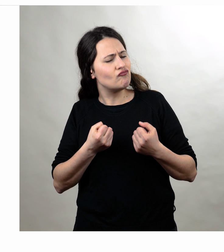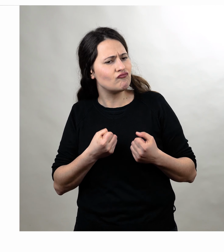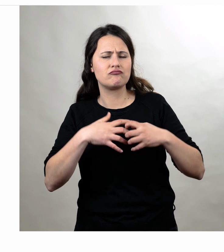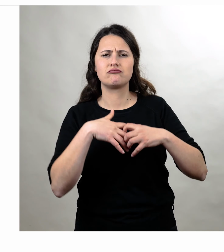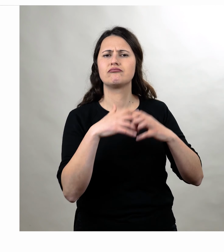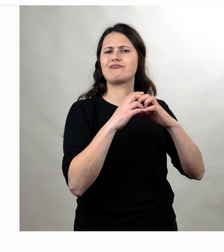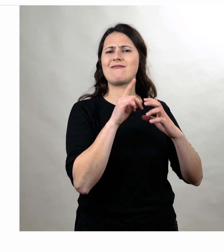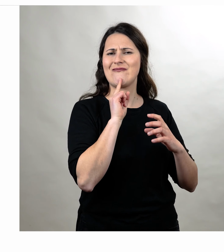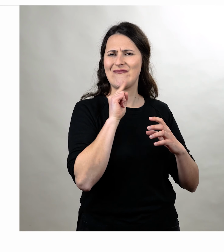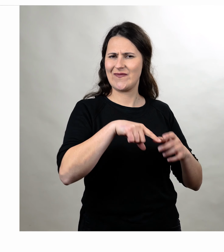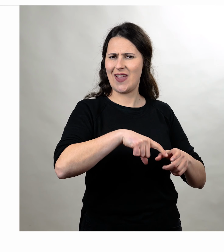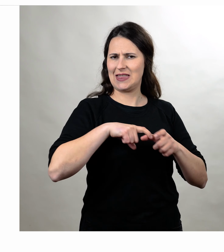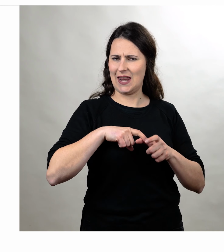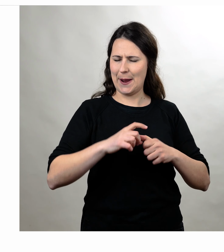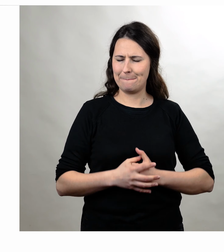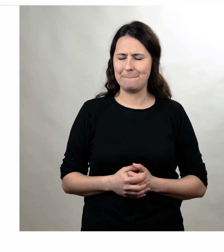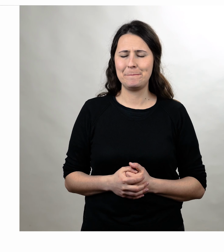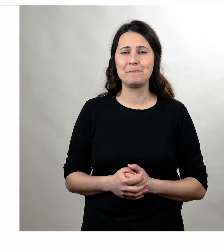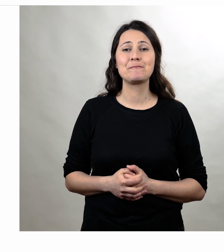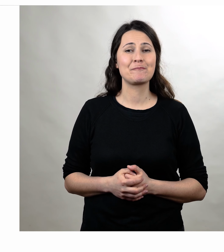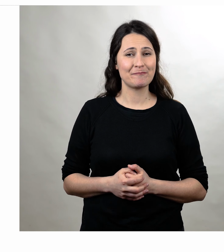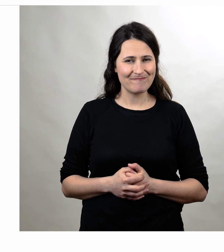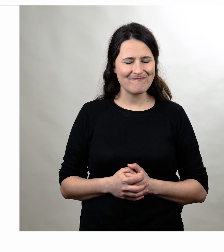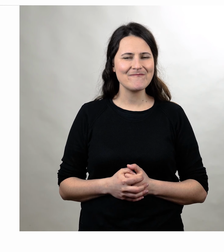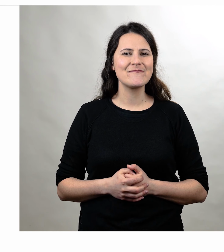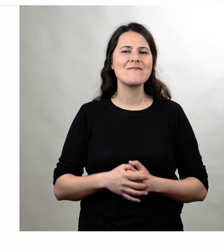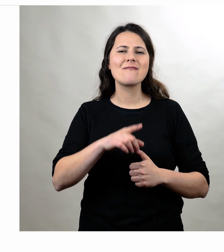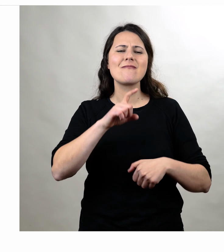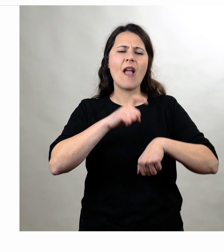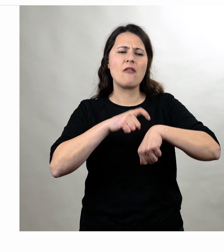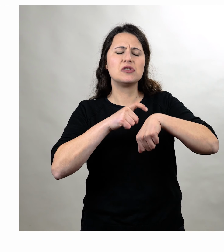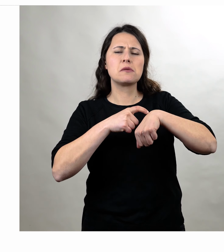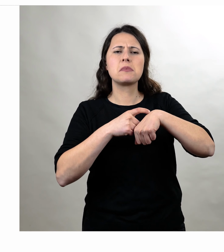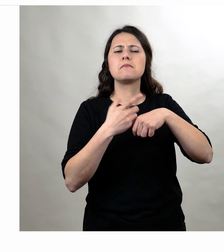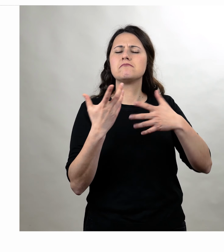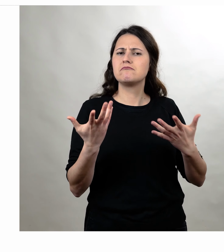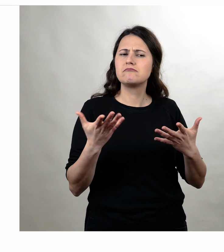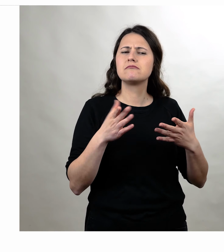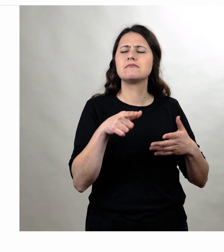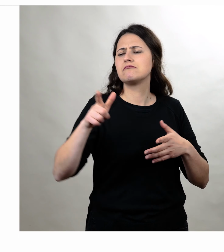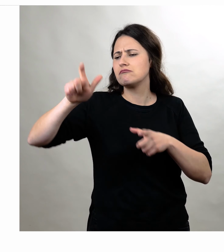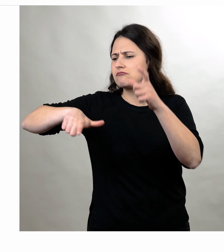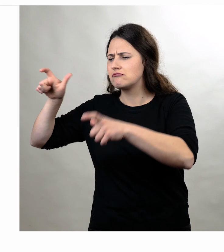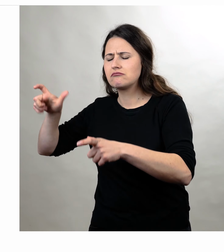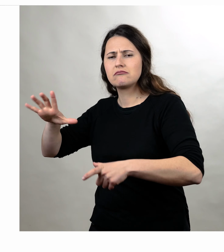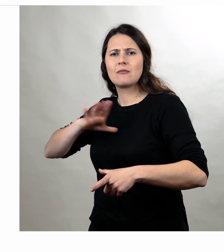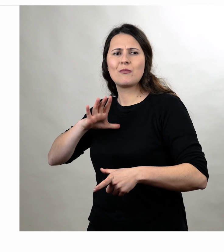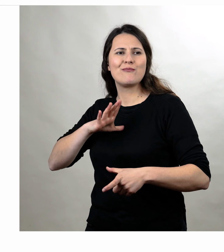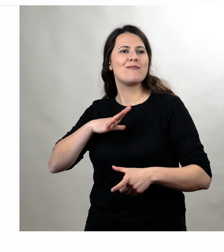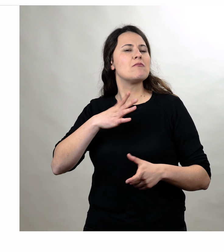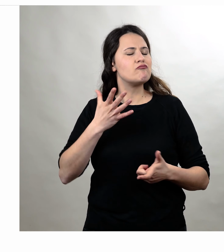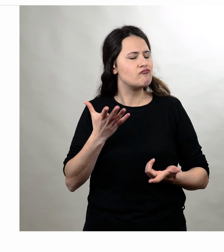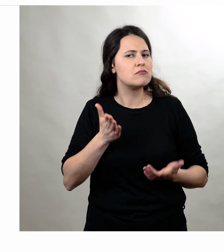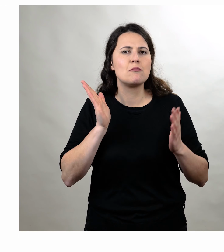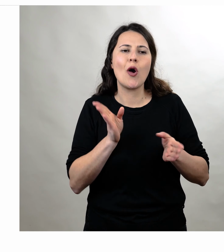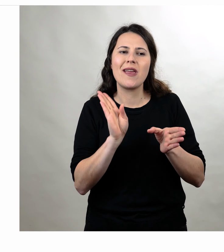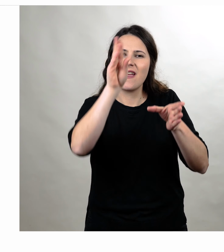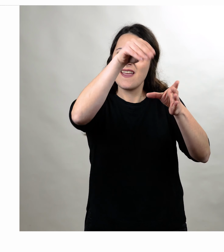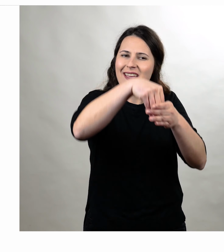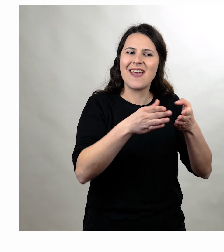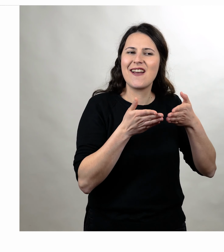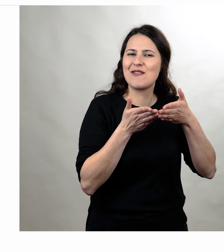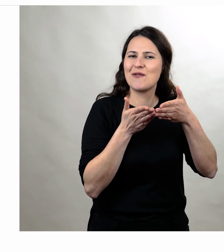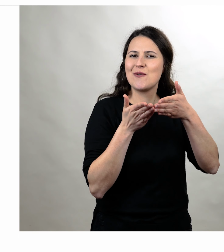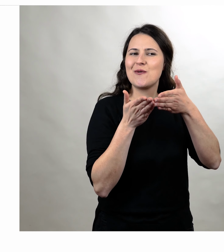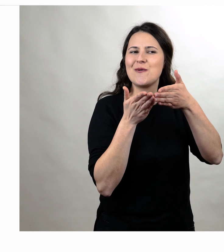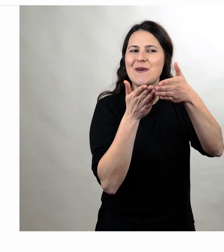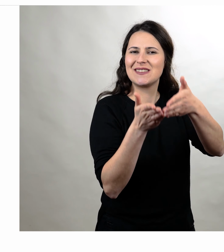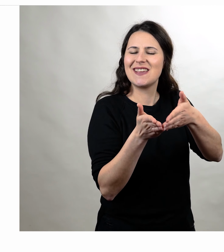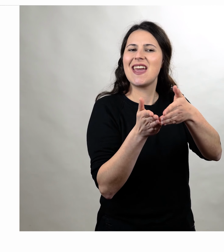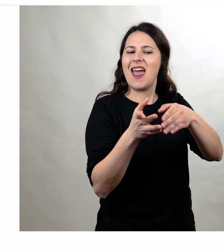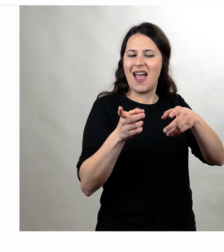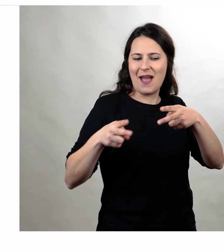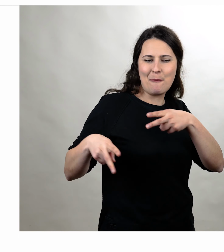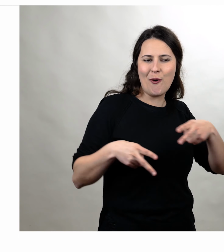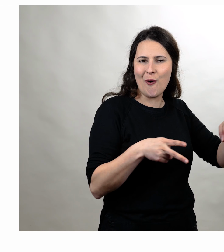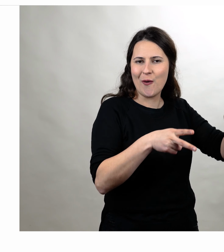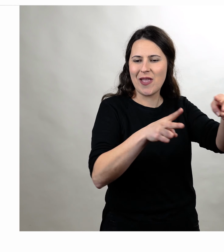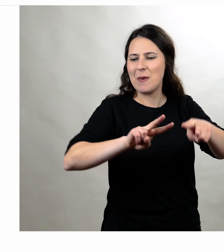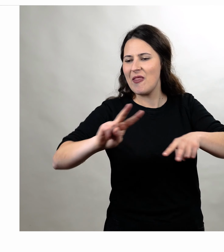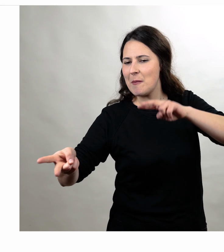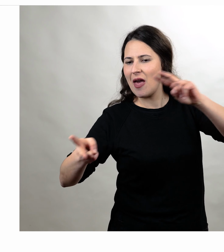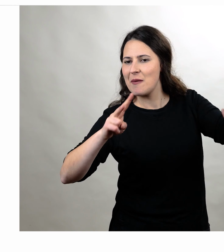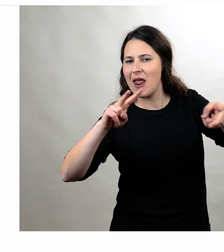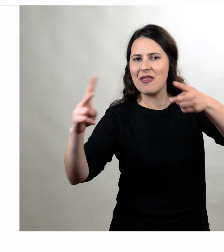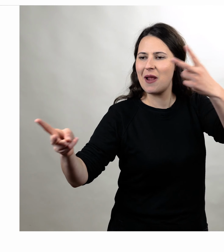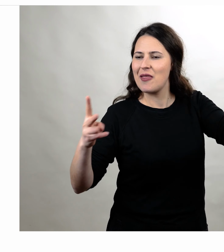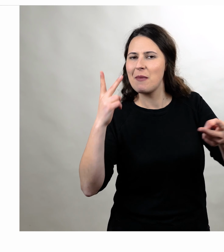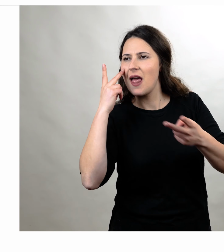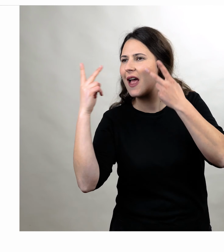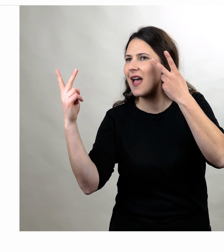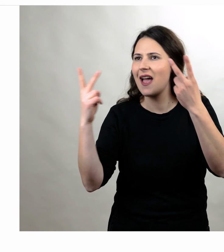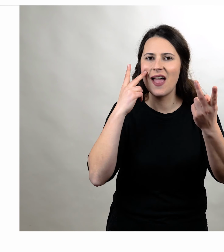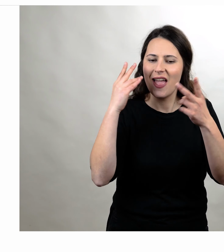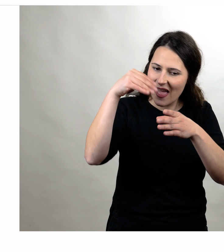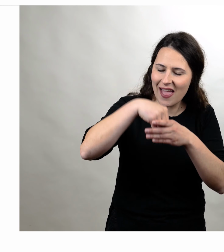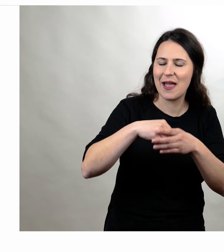Κατά τη διάρκεια της ημέρας, οι ταξιδιώτες μπορούν να απολαύσουν εκδρομές στα αξιοθέατα που βρίσκονται δίπλα ή πάνω στον ποταμό.